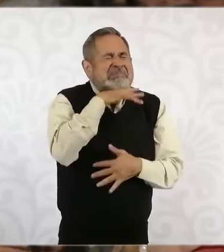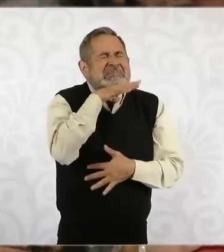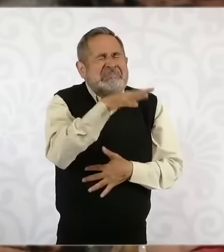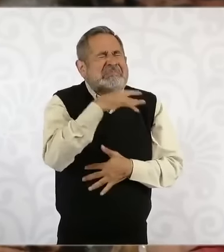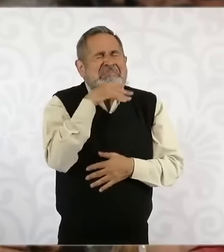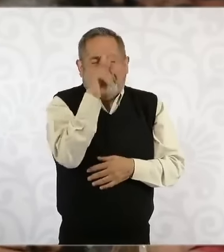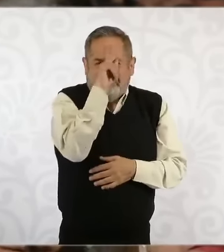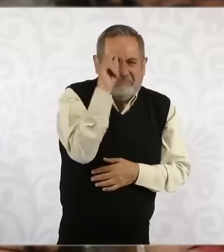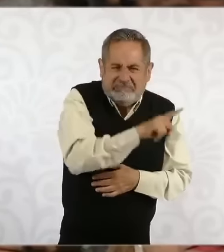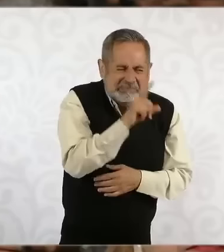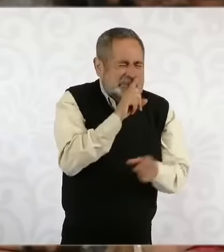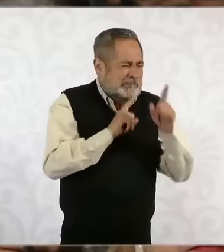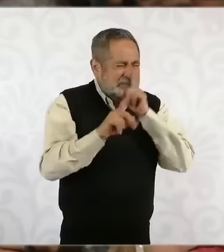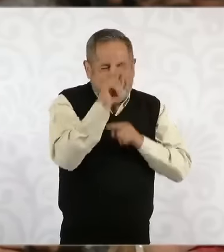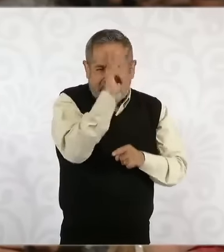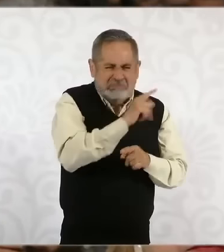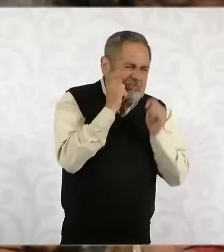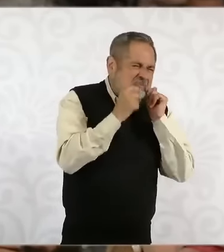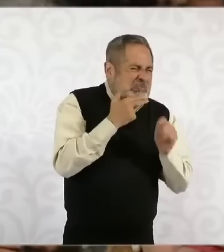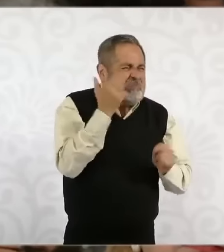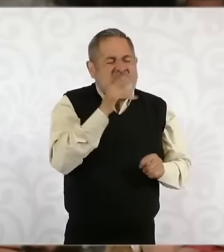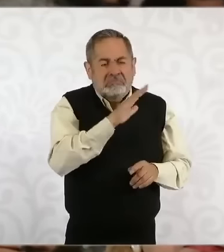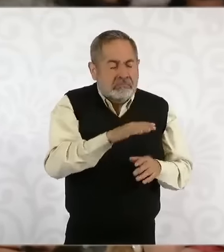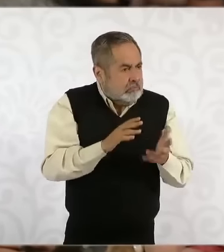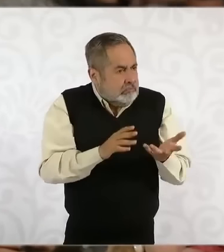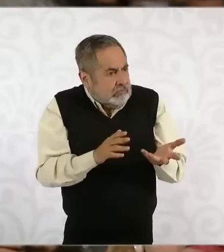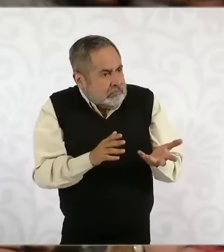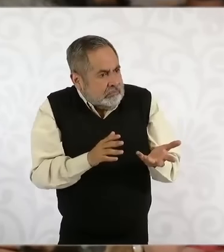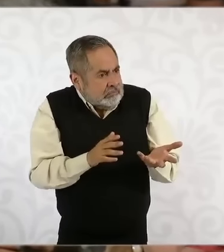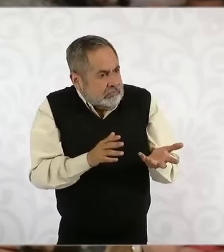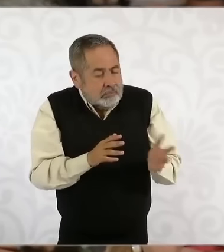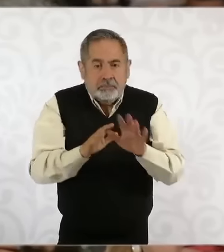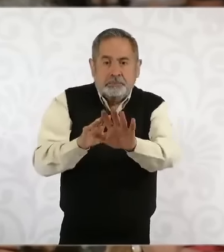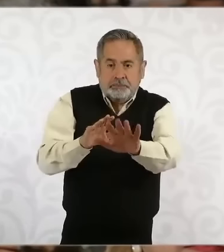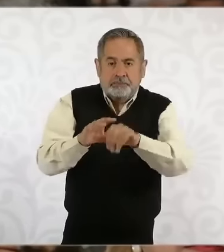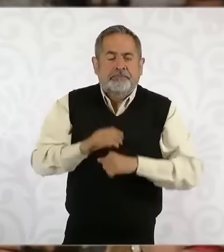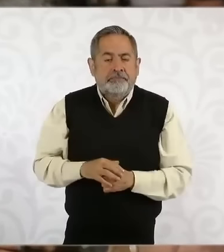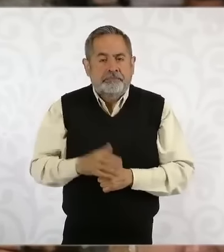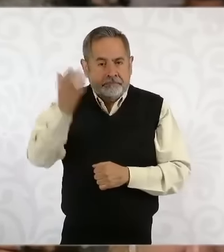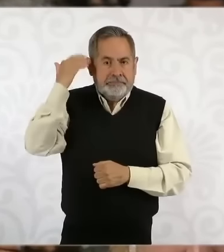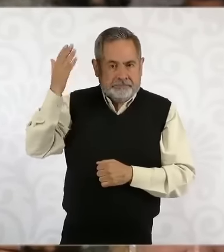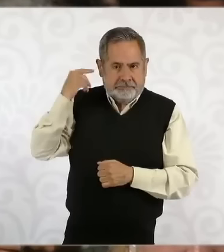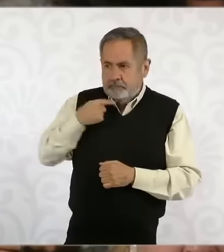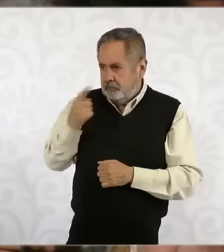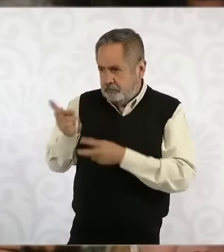En algún momento le planteábamos al presidente es esta estrategia de la oposición y él decía,